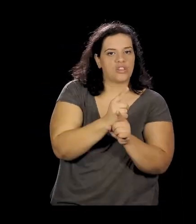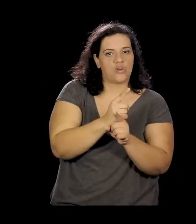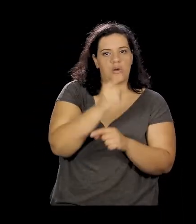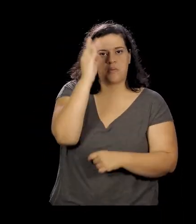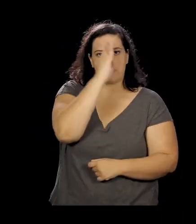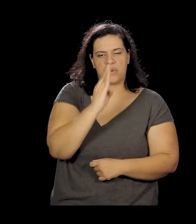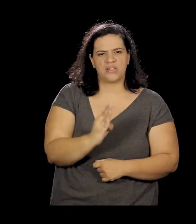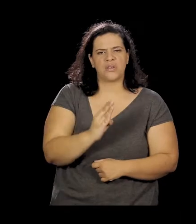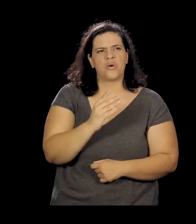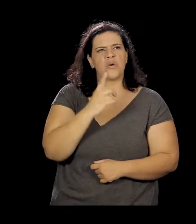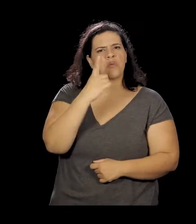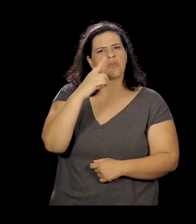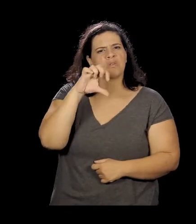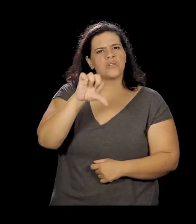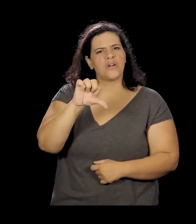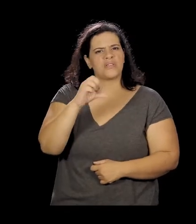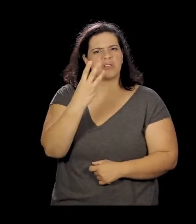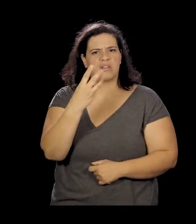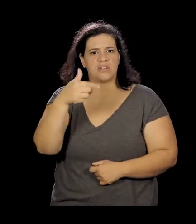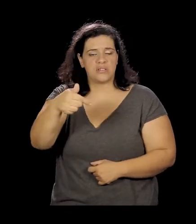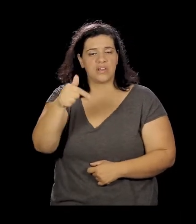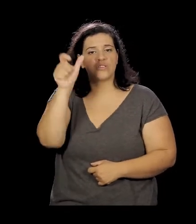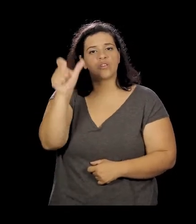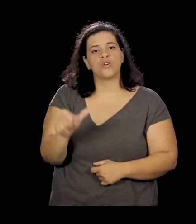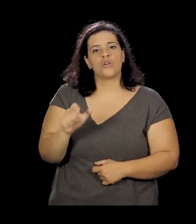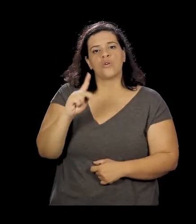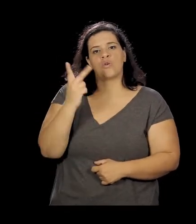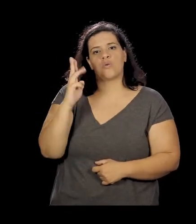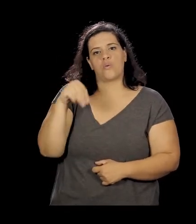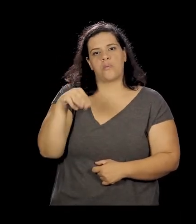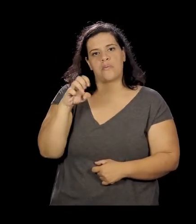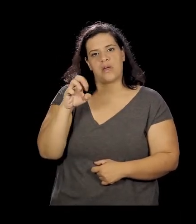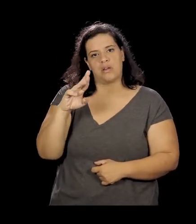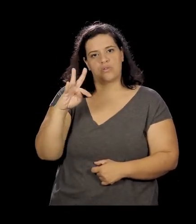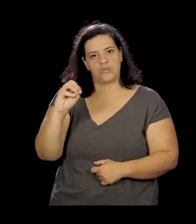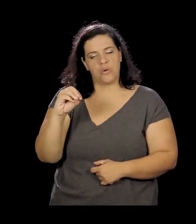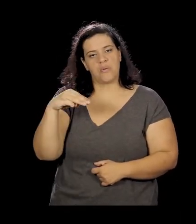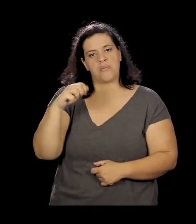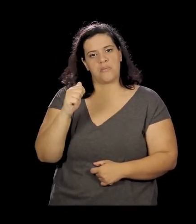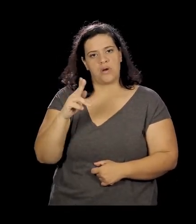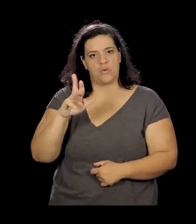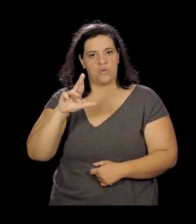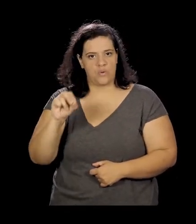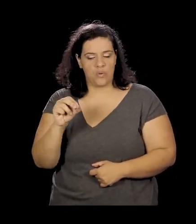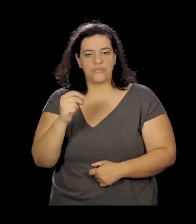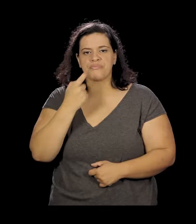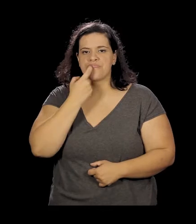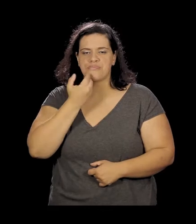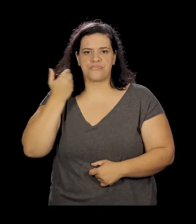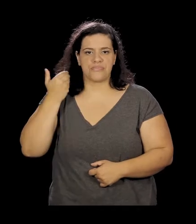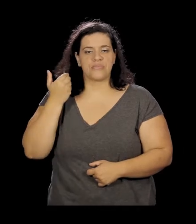de 1937, de Humberto Mauro, e o mais recente é do século XXI.